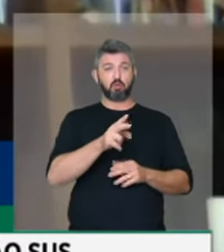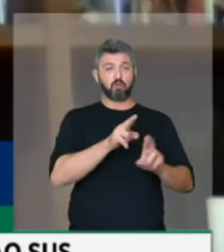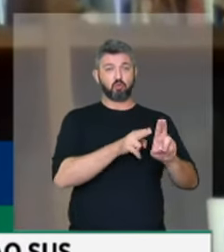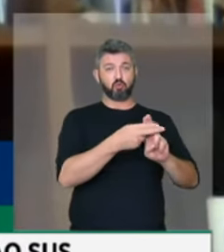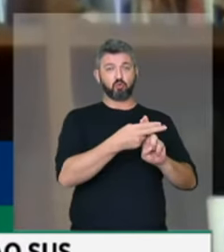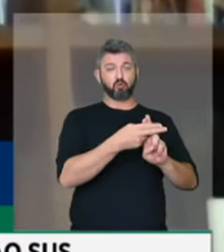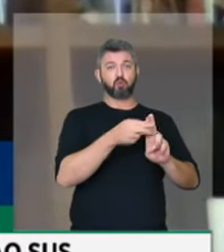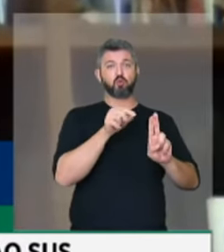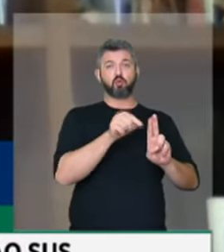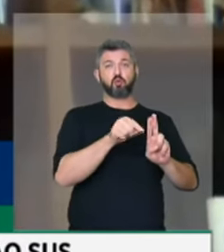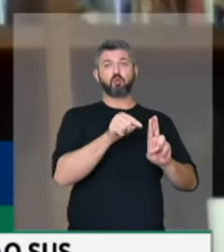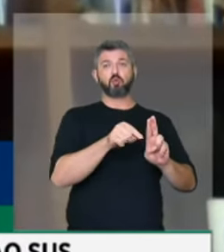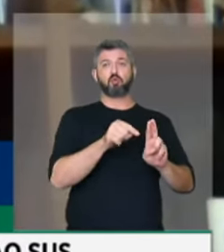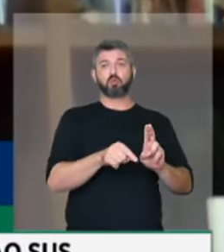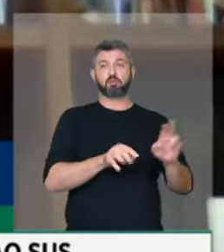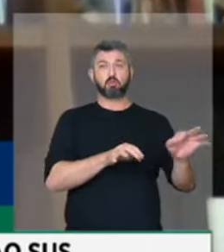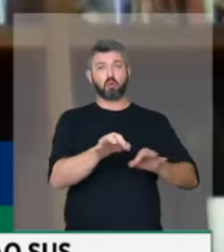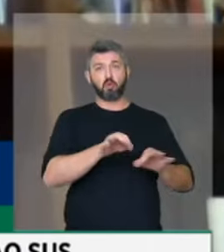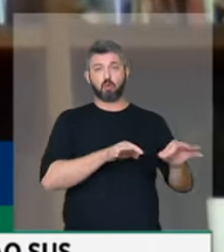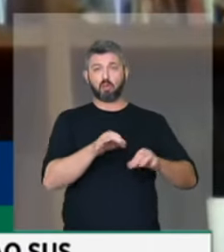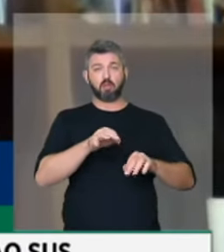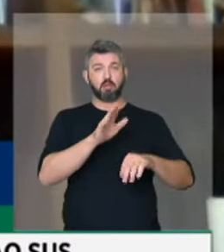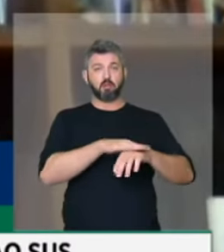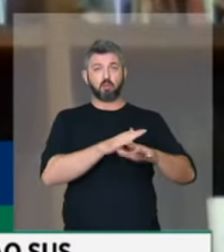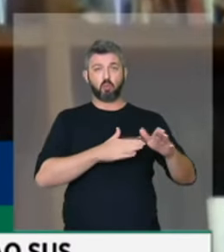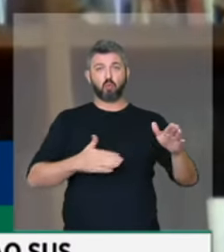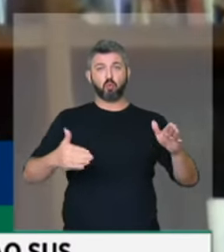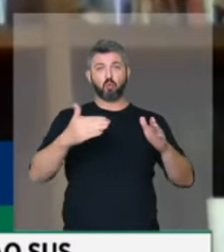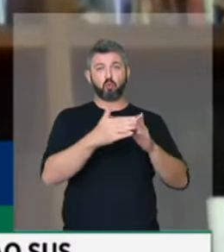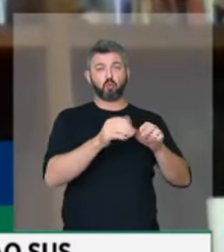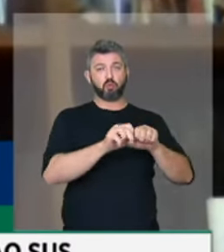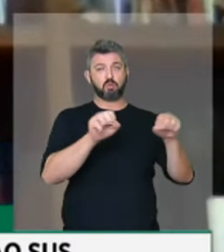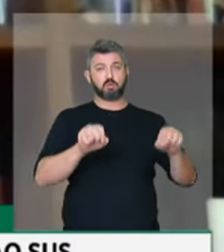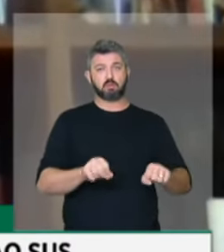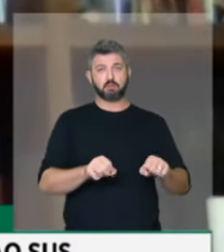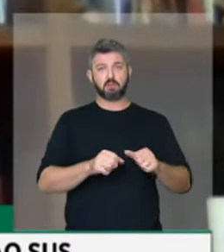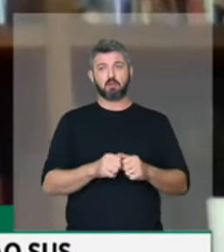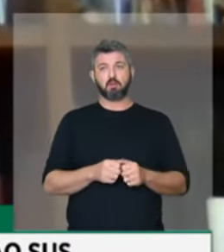ORGANIZANDO O CONJUNTO DO SISTEMA, REQUISITANDO PELA CONSTITUIÇÃO FEDERAL E PELA